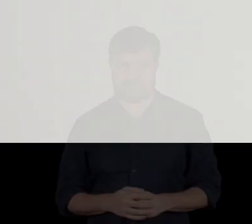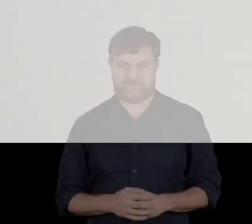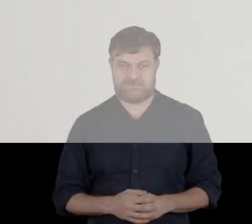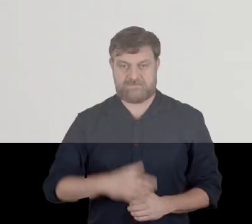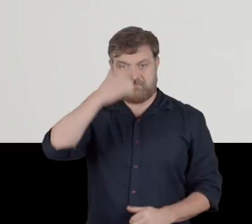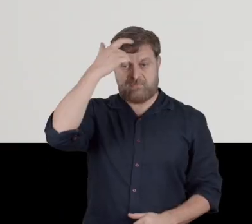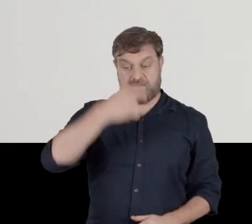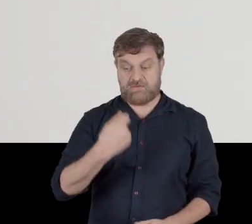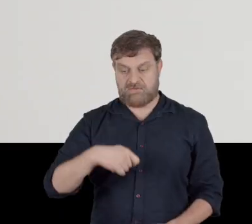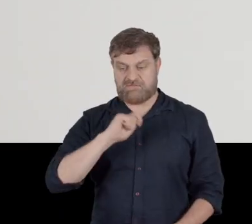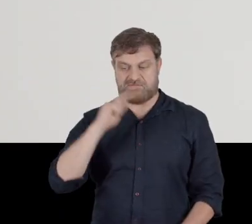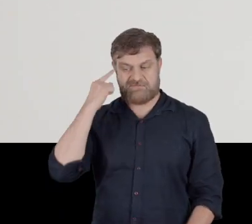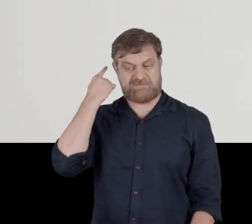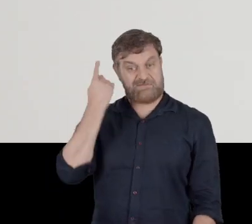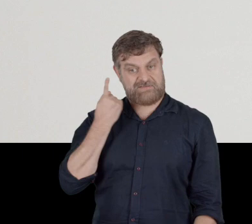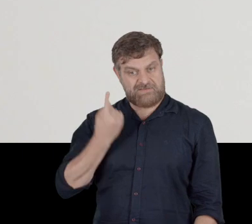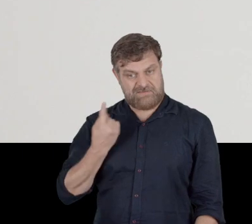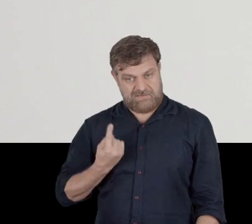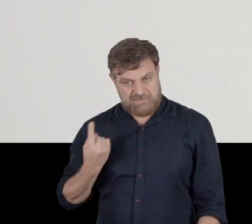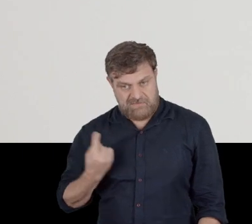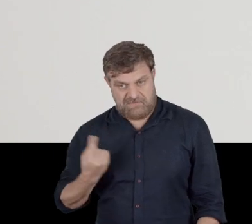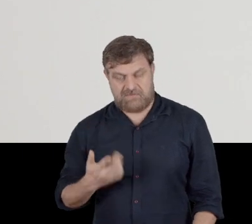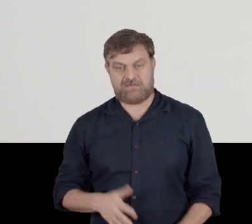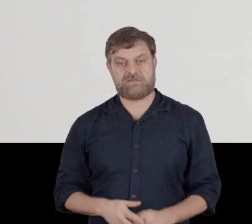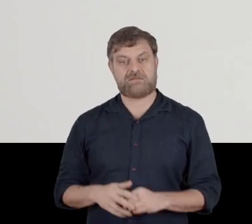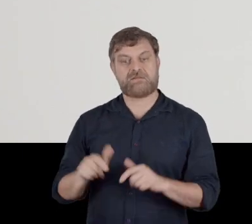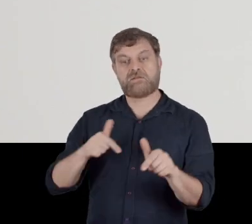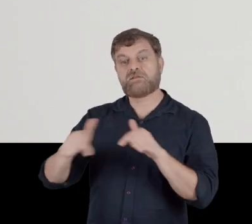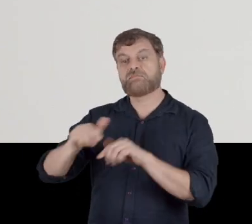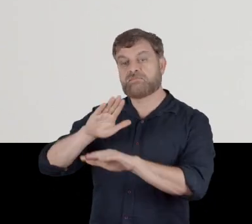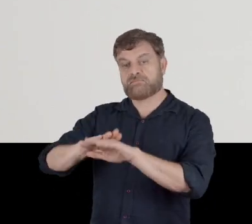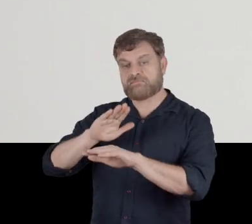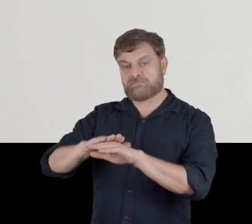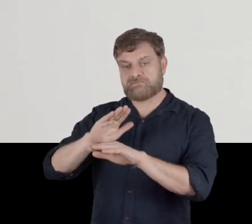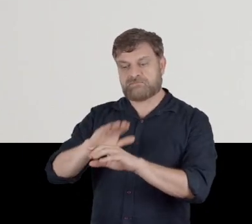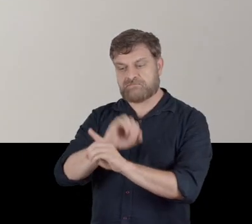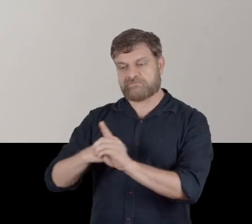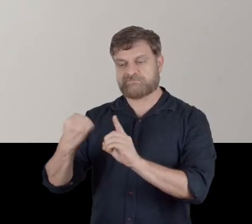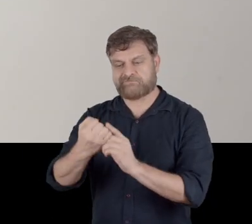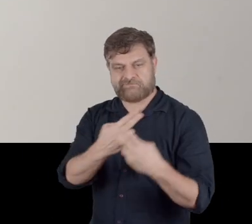Meu nome é Daniela Damiati, eu trabalho com responsabilidade social corporativa